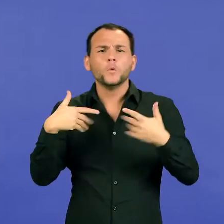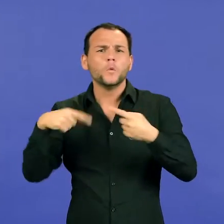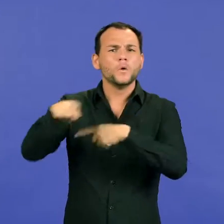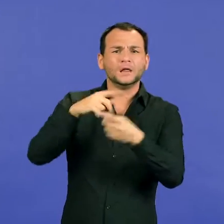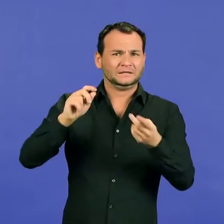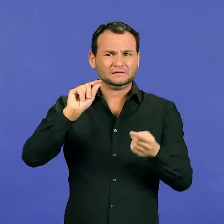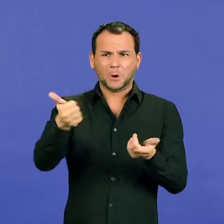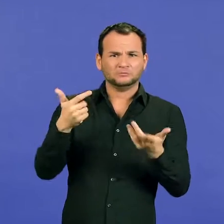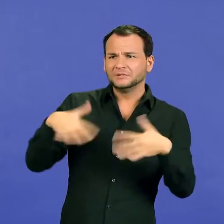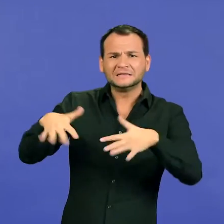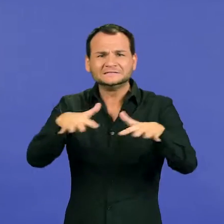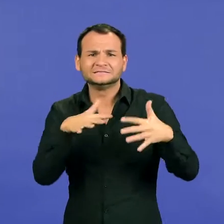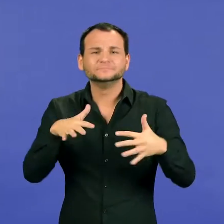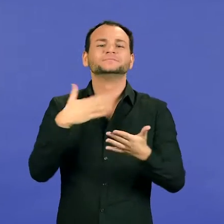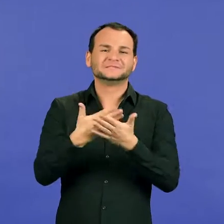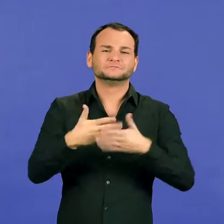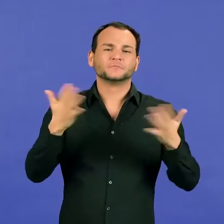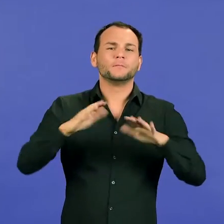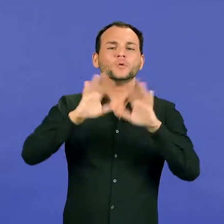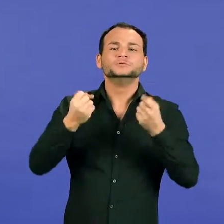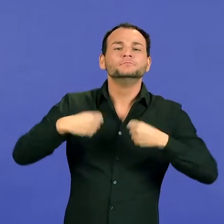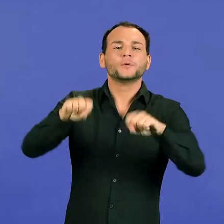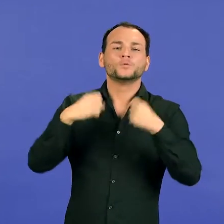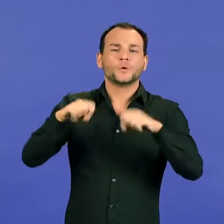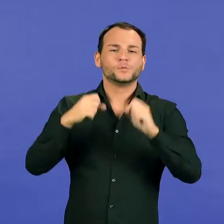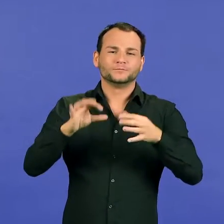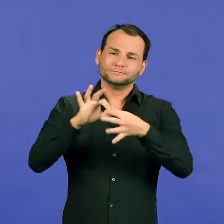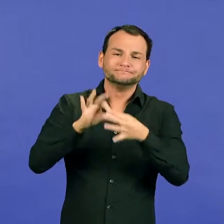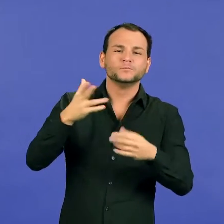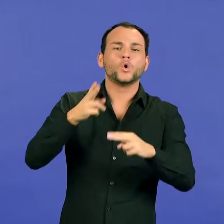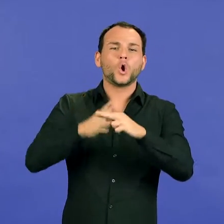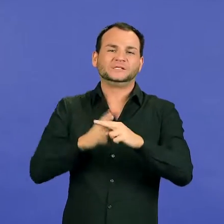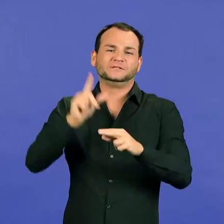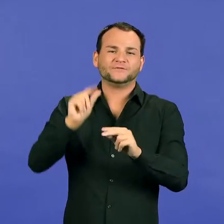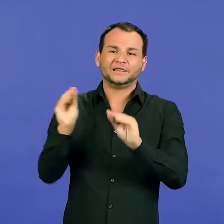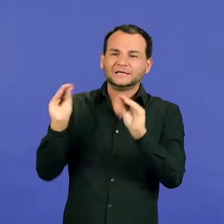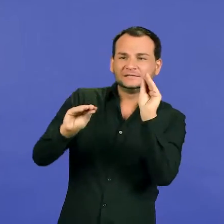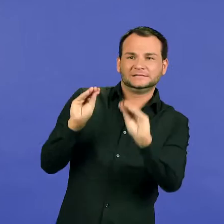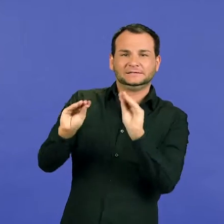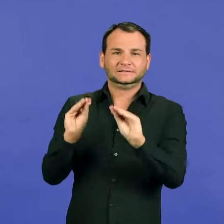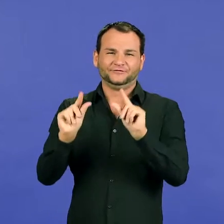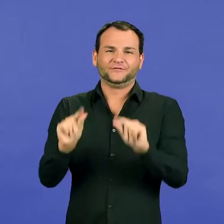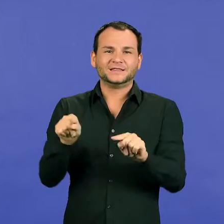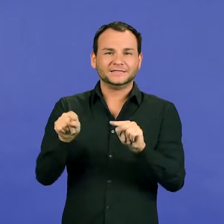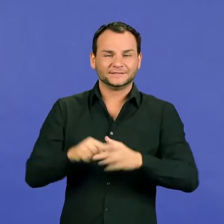war Holz schwerer zu bekommen, also war man beim Hausbau sparsam damit.